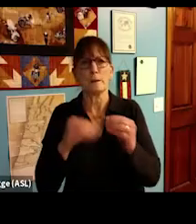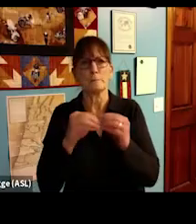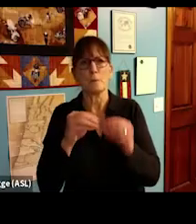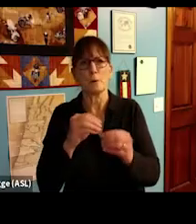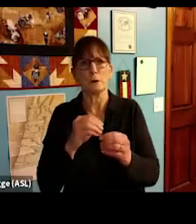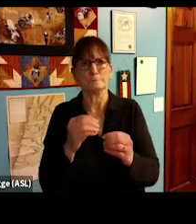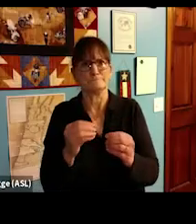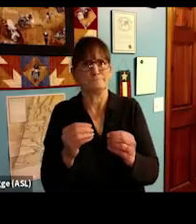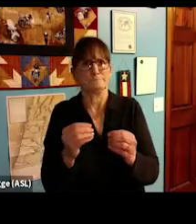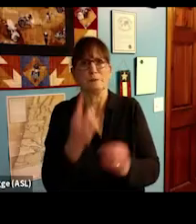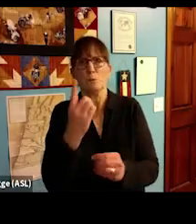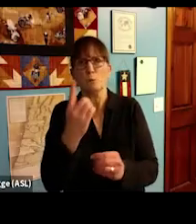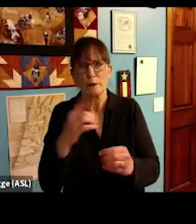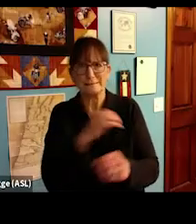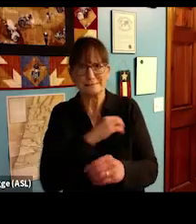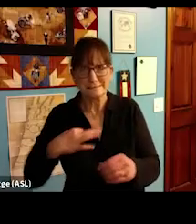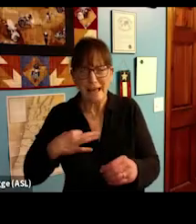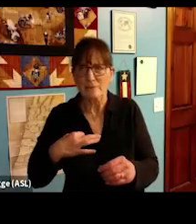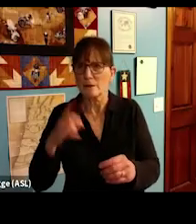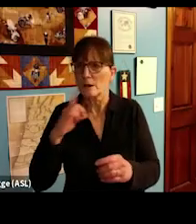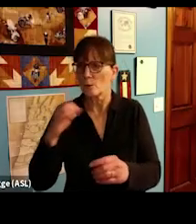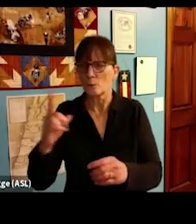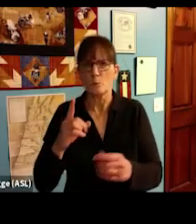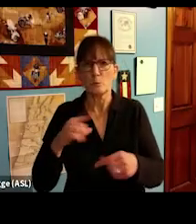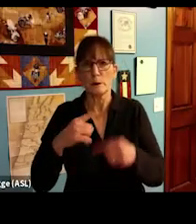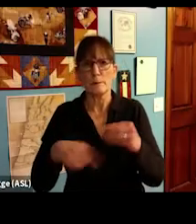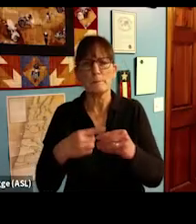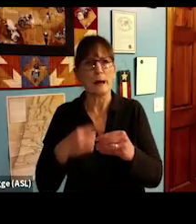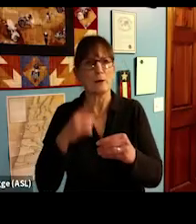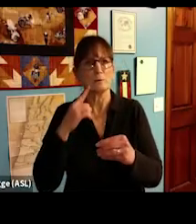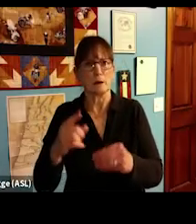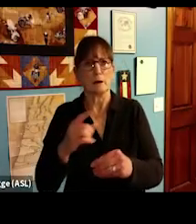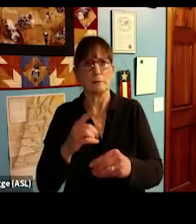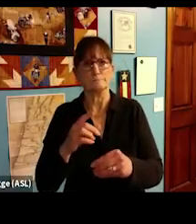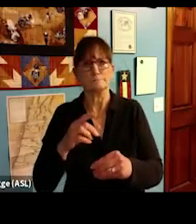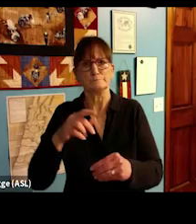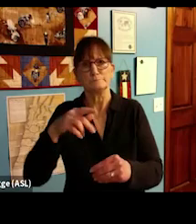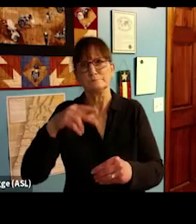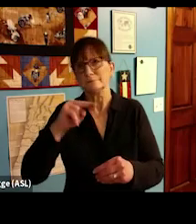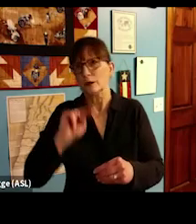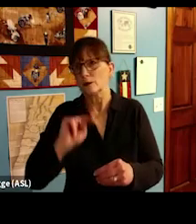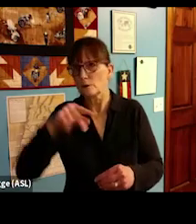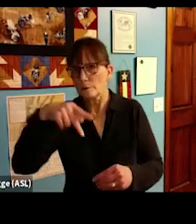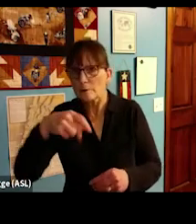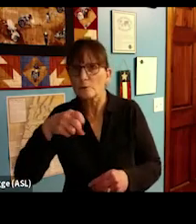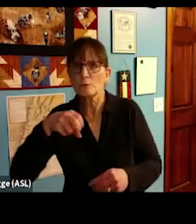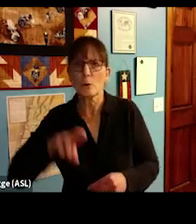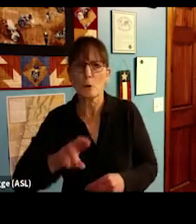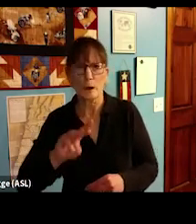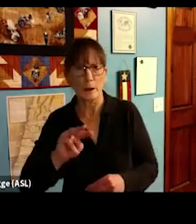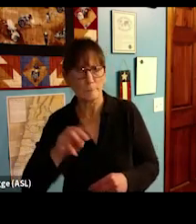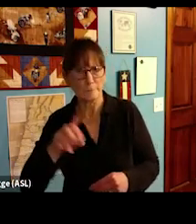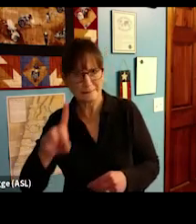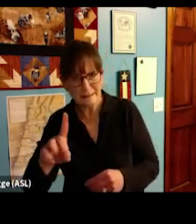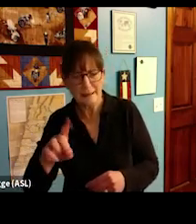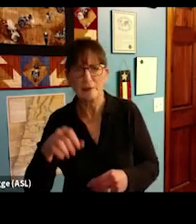Entonces, ayudar a agilizar el proceso al enviar esos registros electrónicamente ayuda mucho a ahorrar tiempo